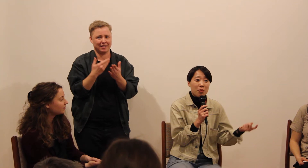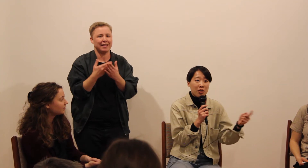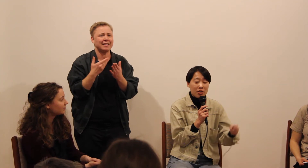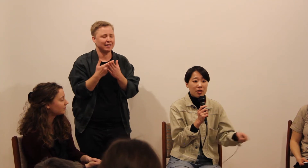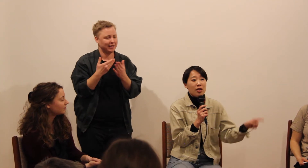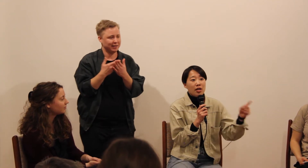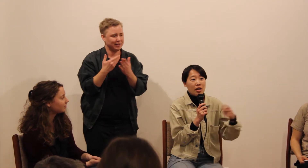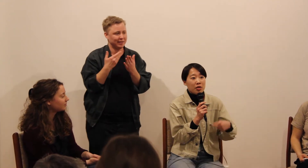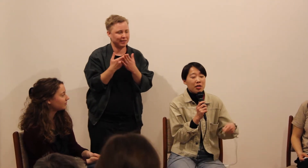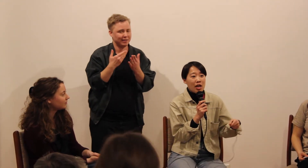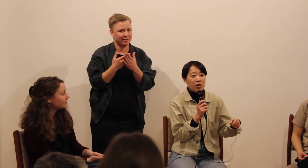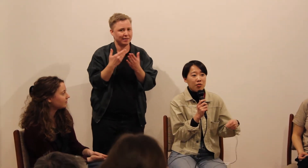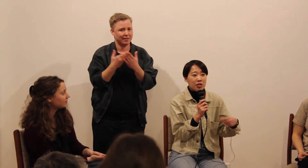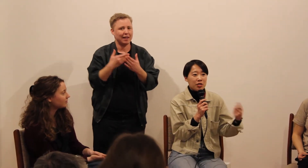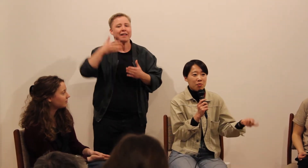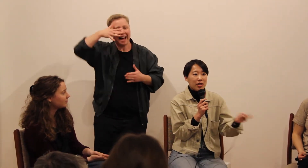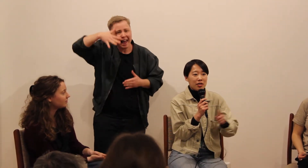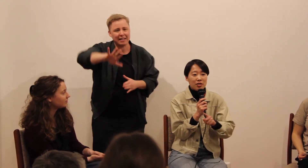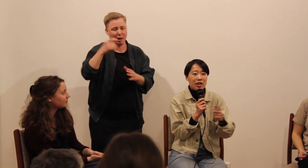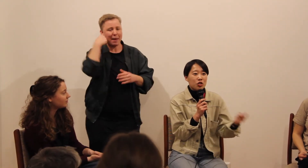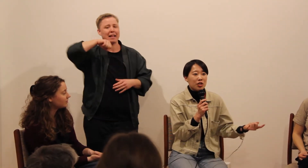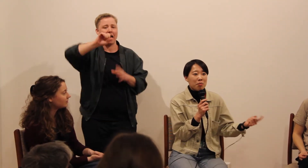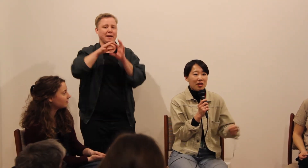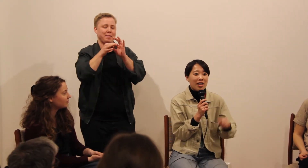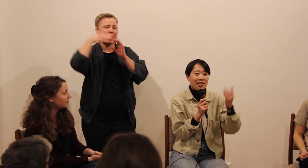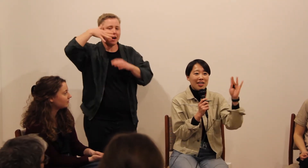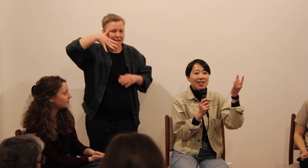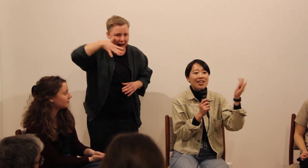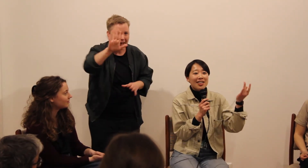Also hatte ich gerade ein paar Termine in Berlin.